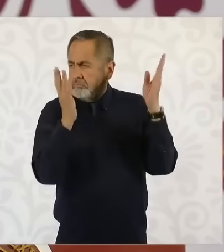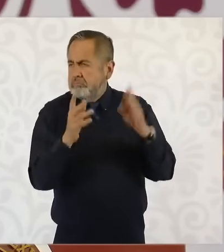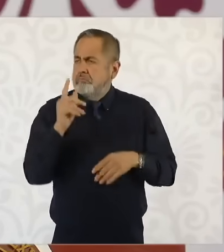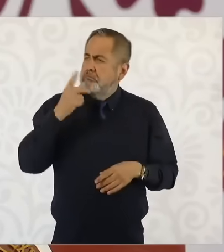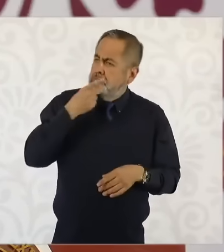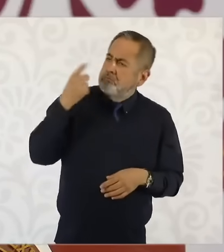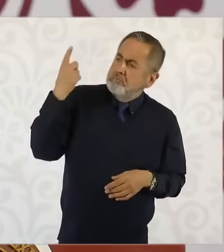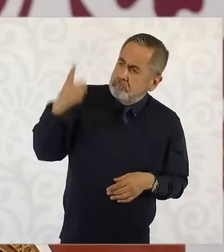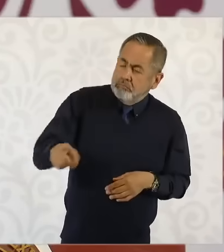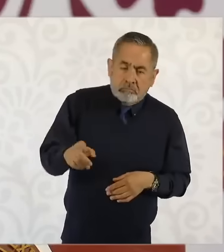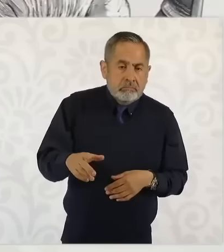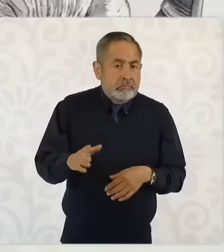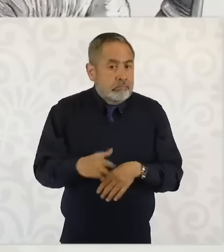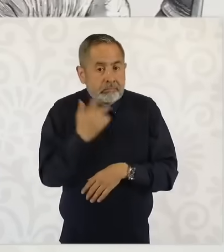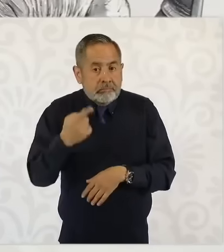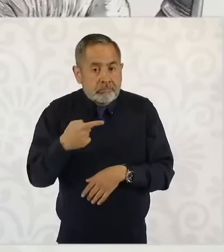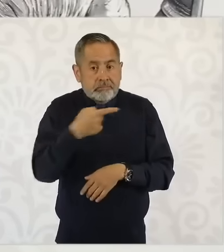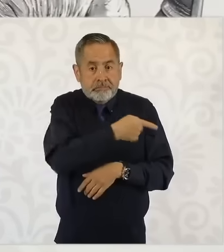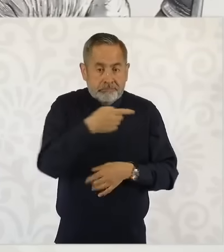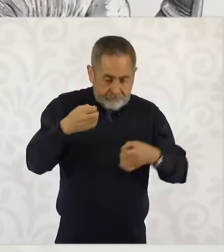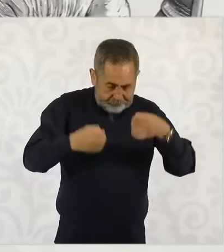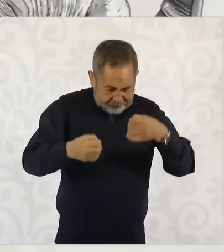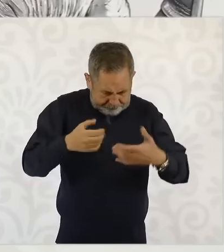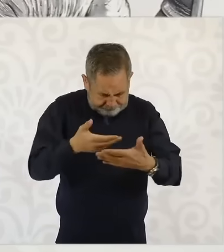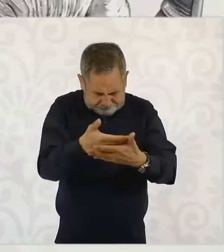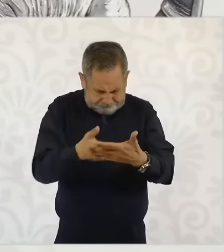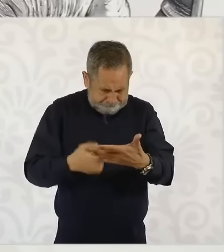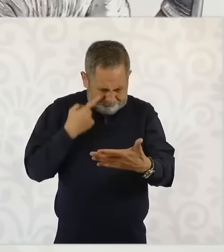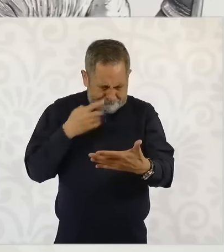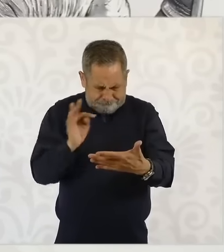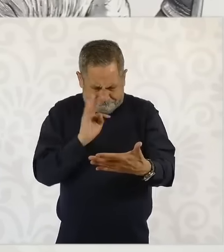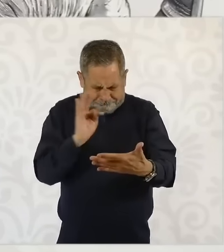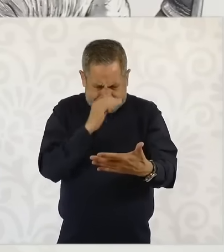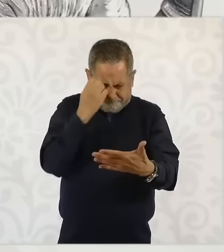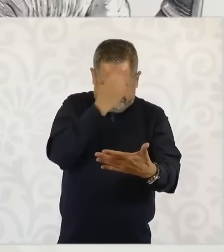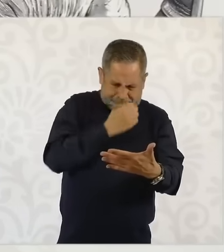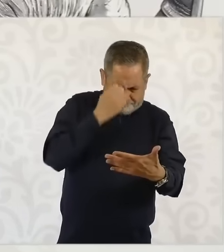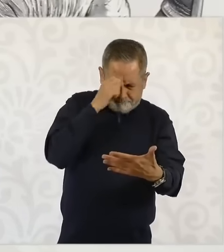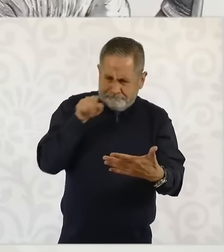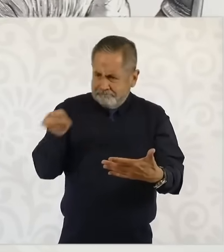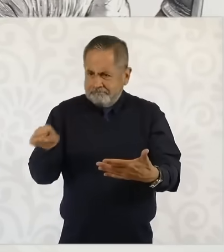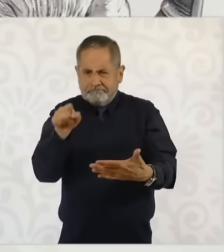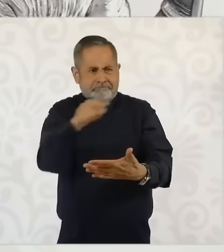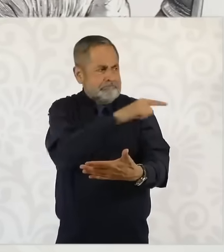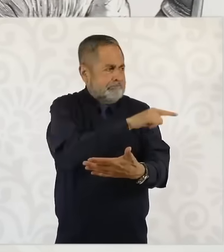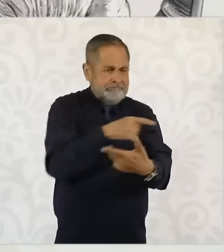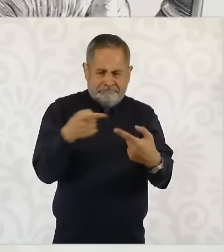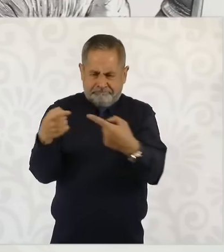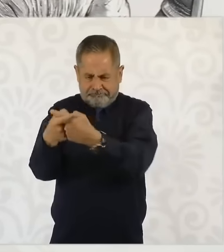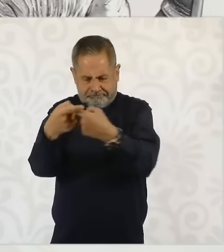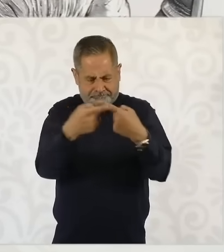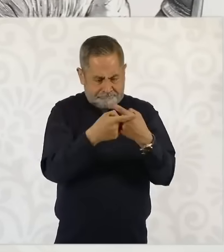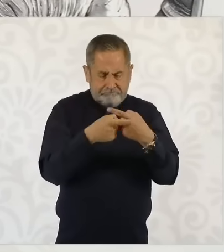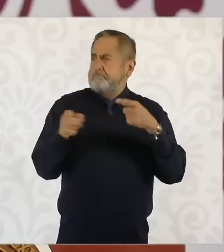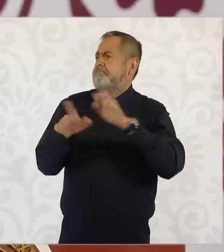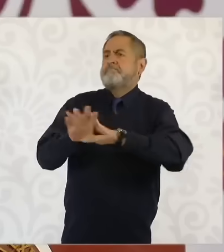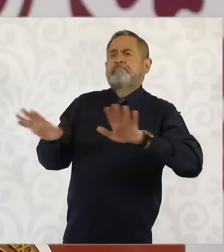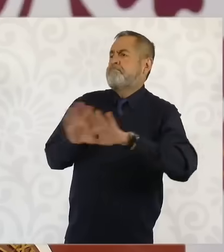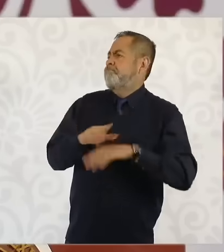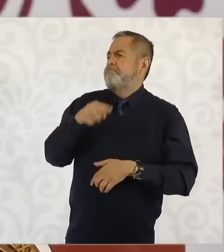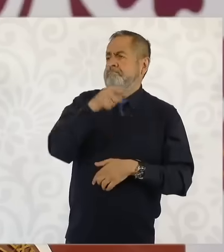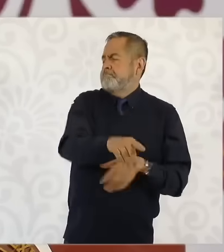interpretaron una contradicción entre órganos judiciales en la segunda sala y resolvieron